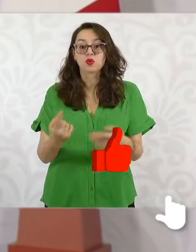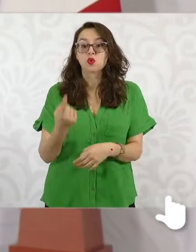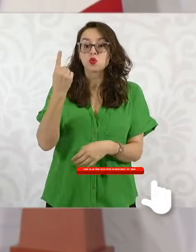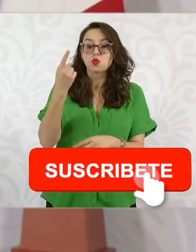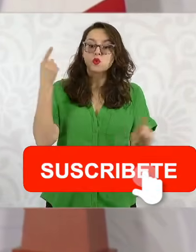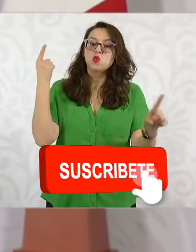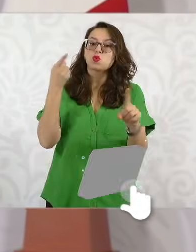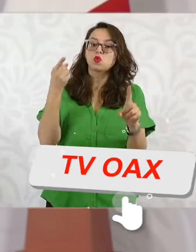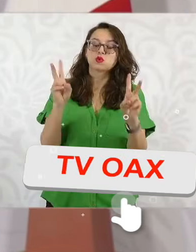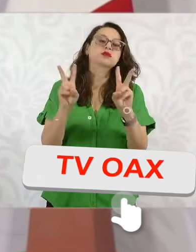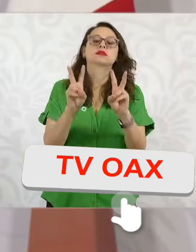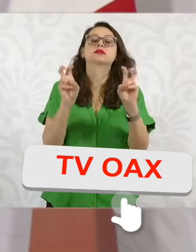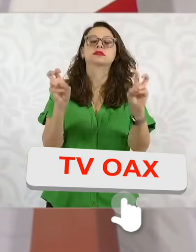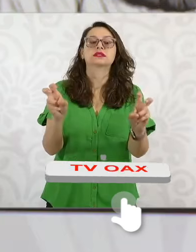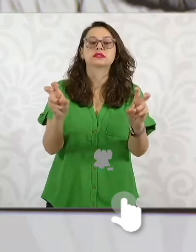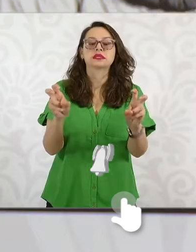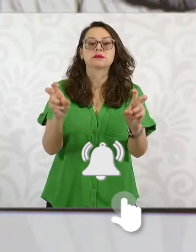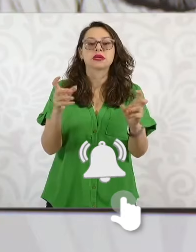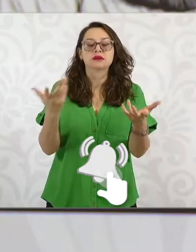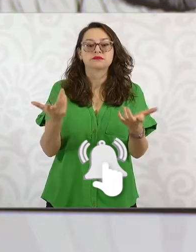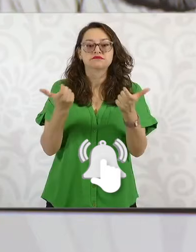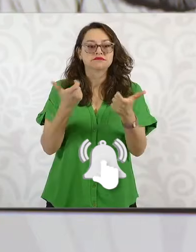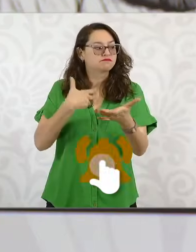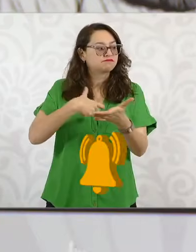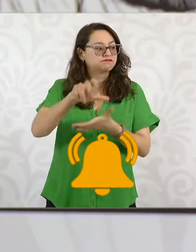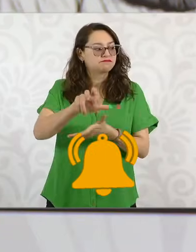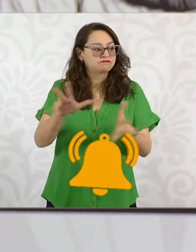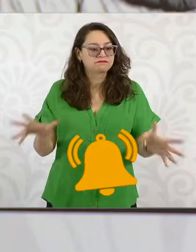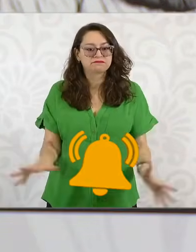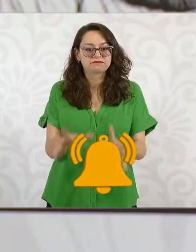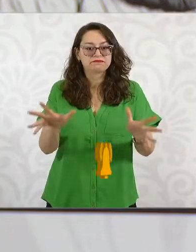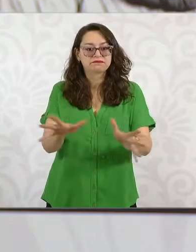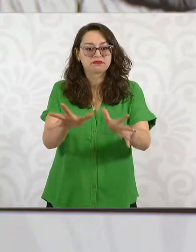hemos estado trabajando para impulsar la inversión privada en México es la farmacéutica.